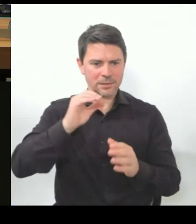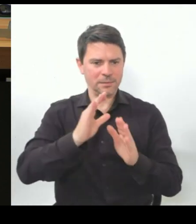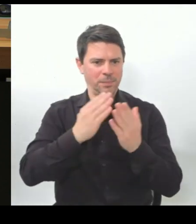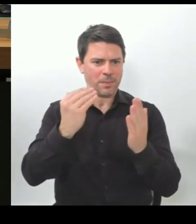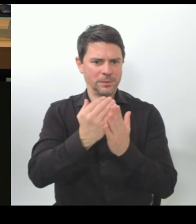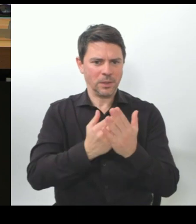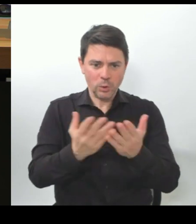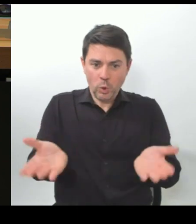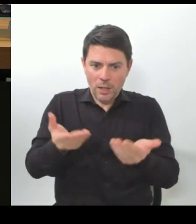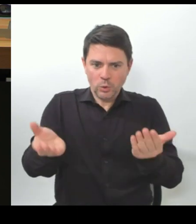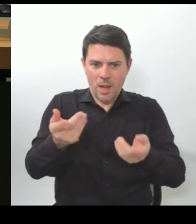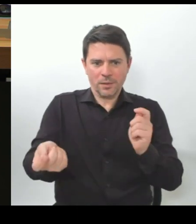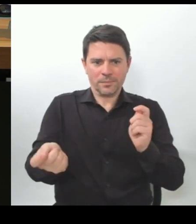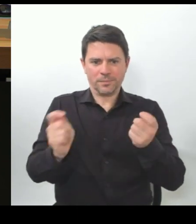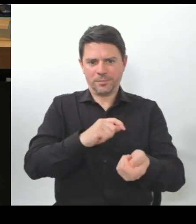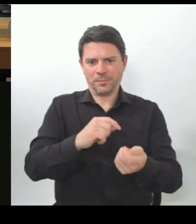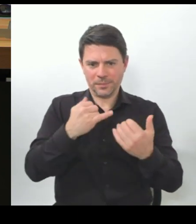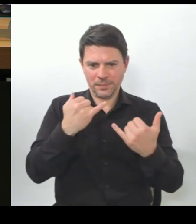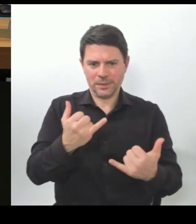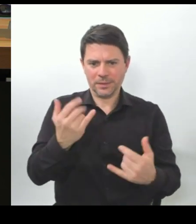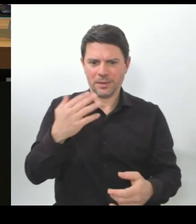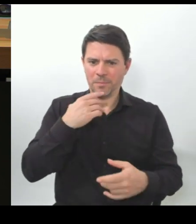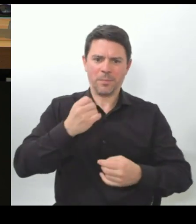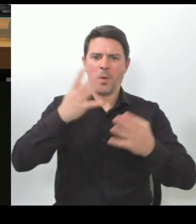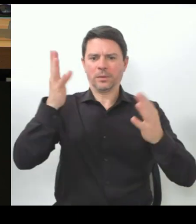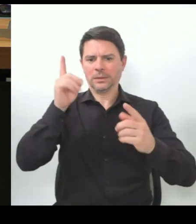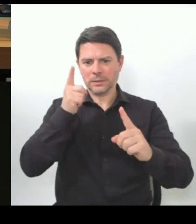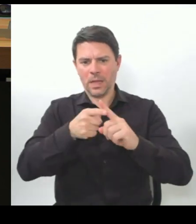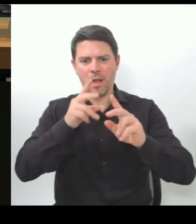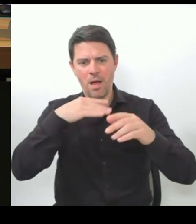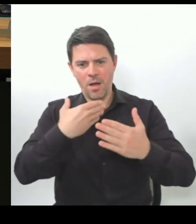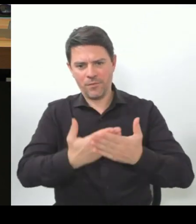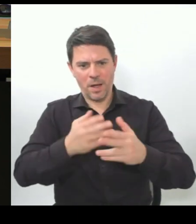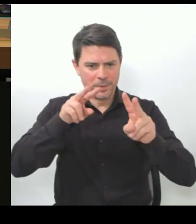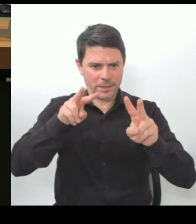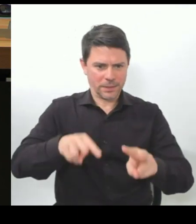gehabt, die man nun zu unverzüglicher Handlung weiterführen möchte.